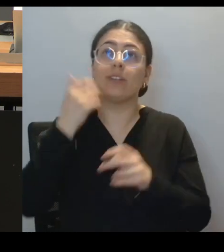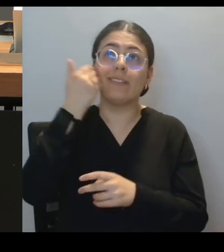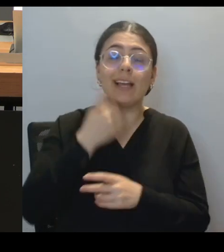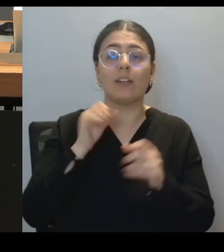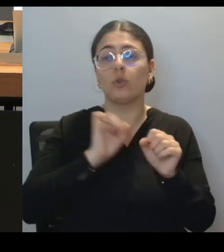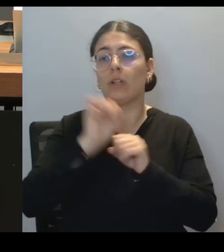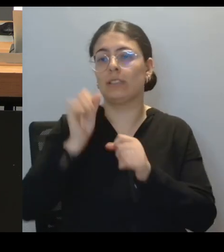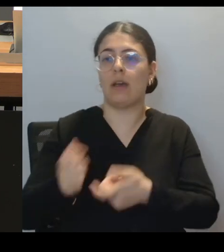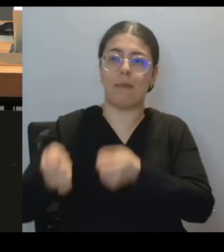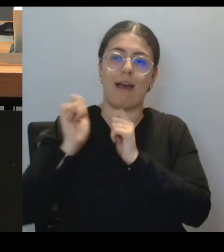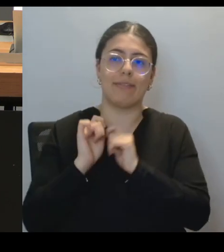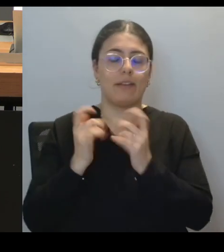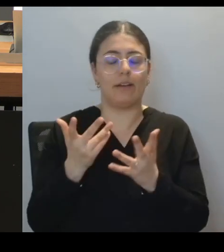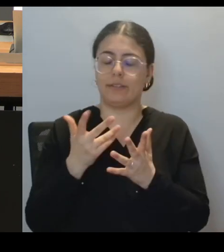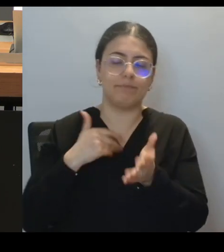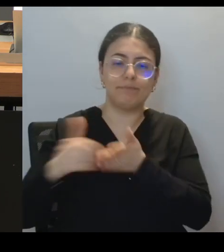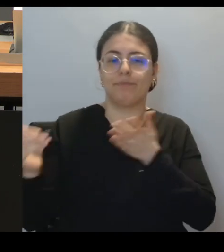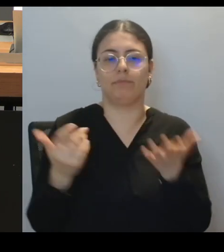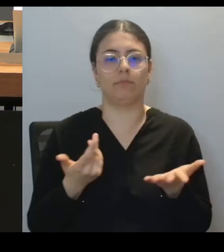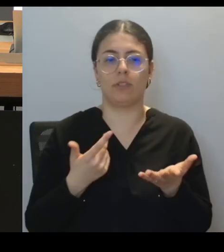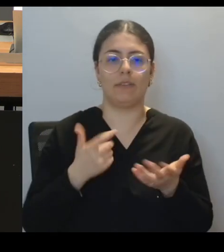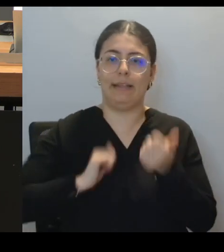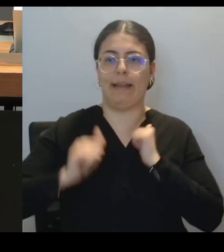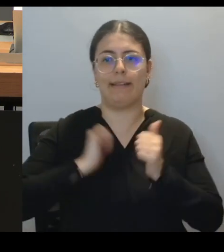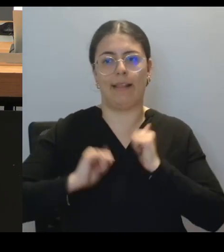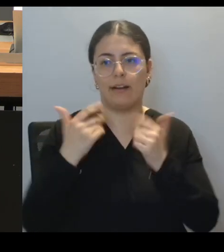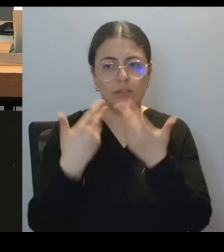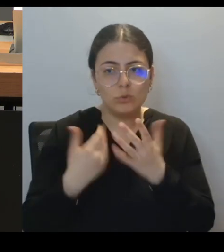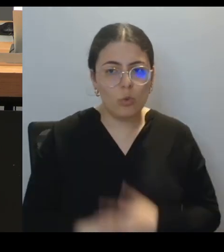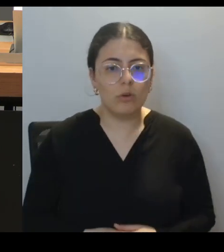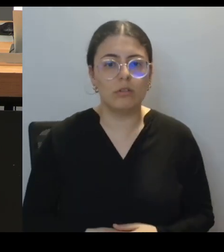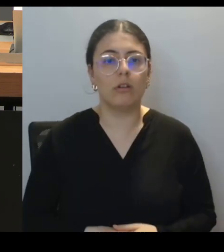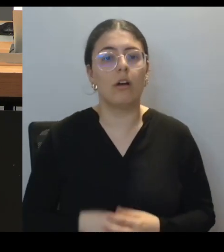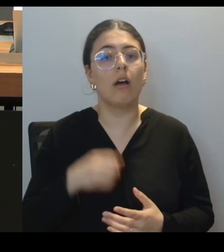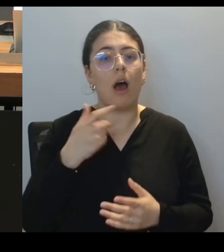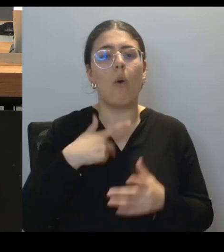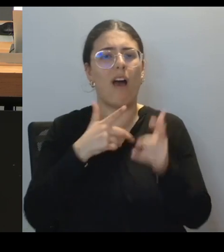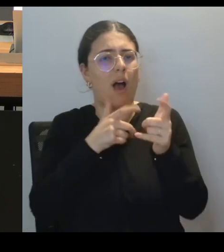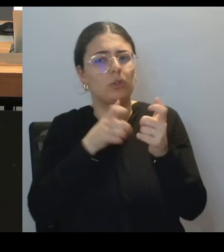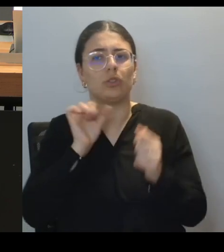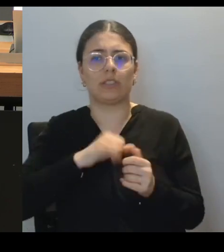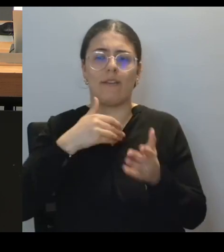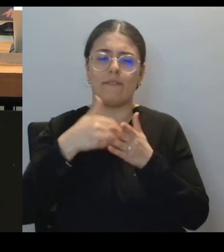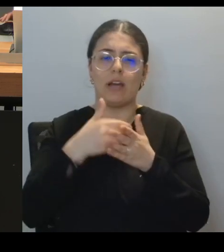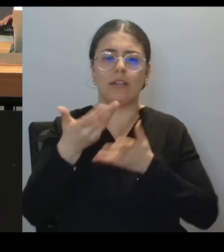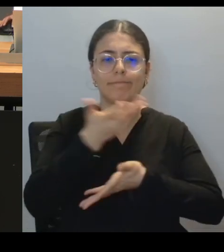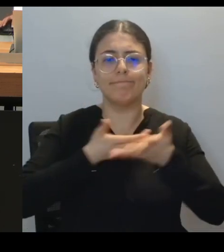können wir gerne auch noch im Ausschuss sprechen. Aber dieser Antrag geht in die falsche Richtung. Herzlichen Dank!